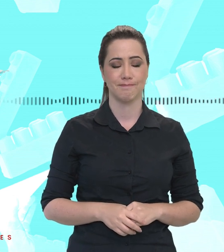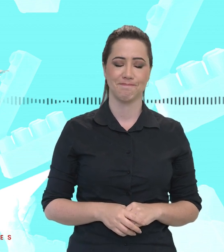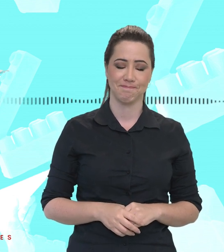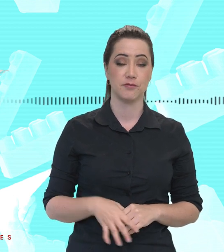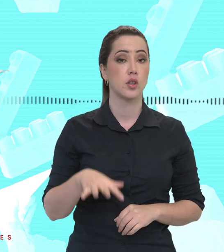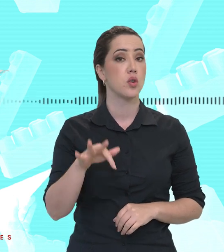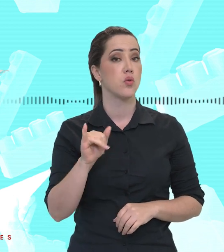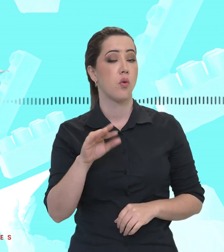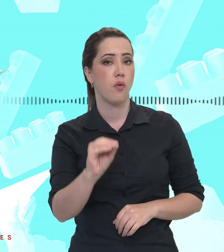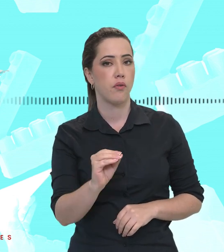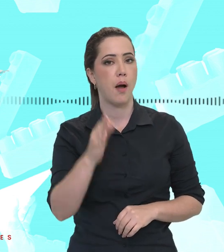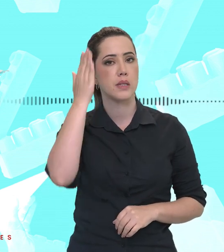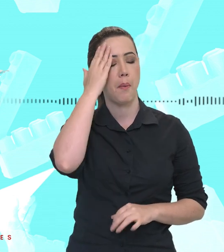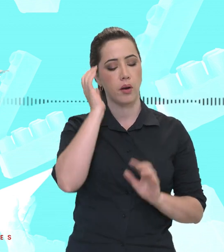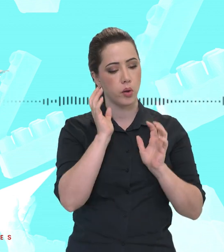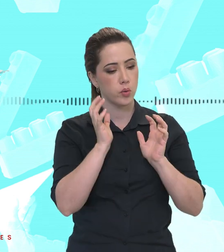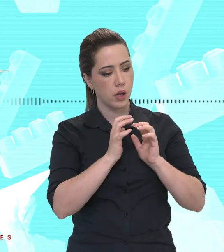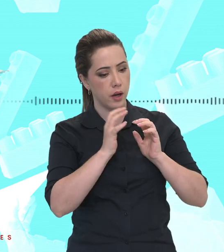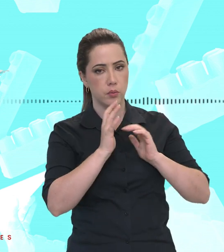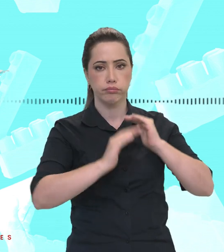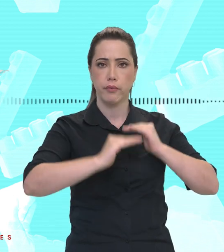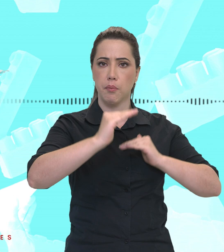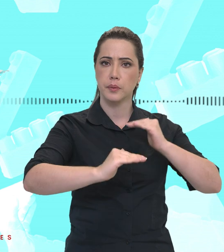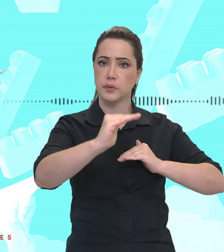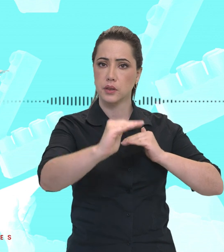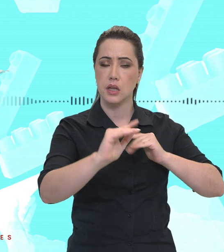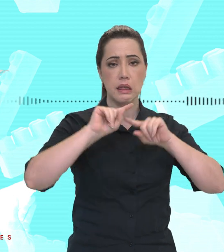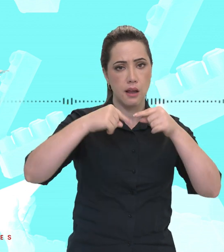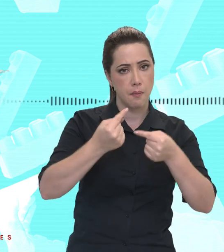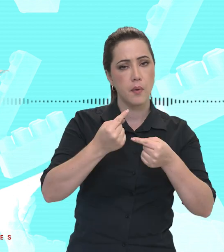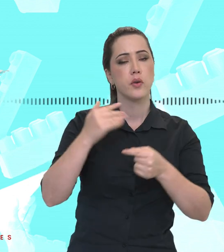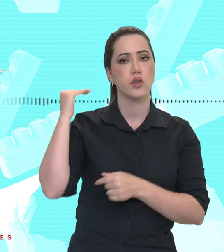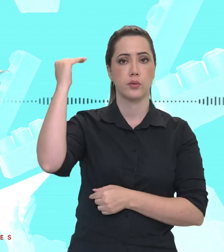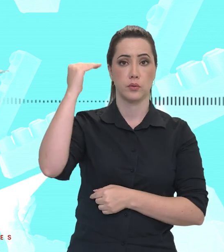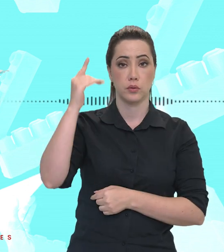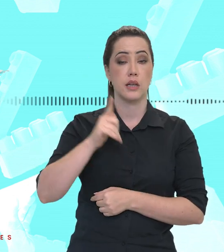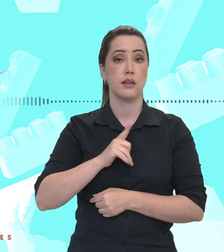[Patrícia] O Fábio se descobriu com um cérebro atípico depois de adulto. Ele tem a Síndrome